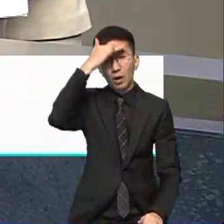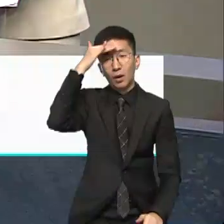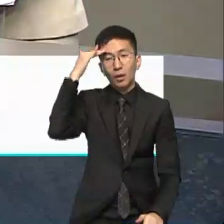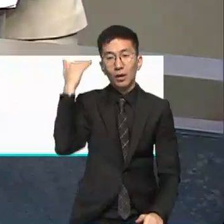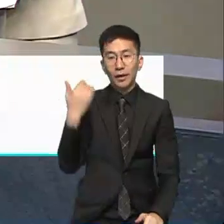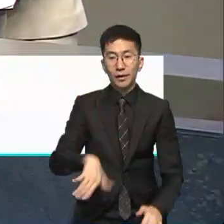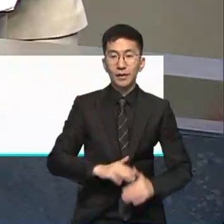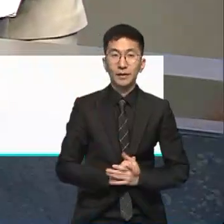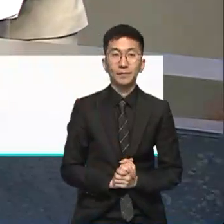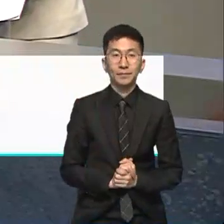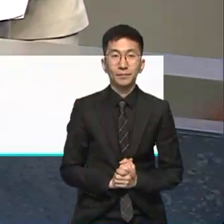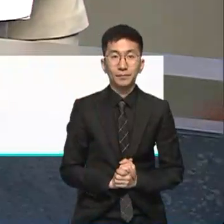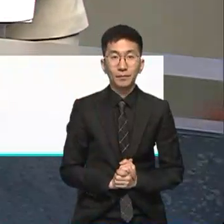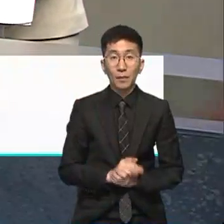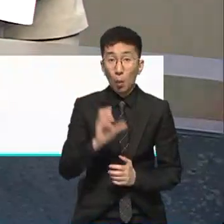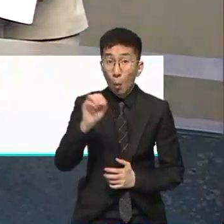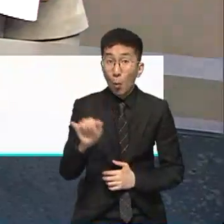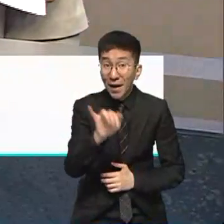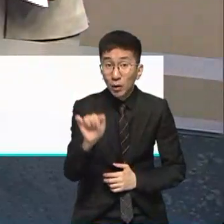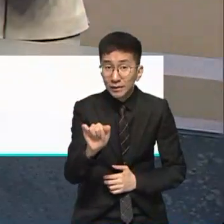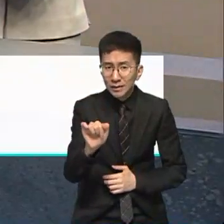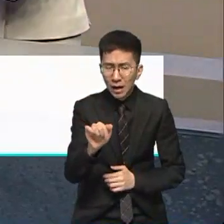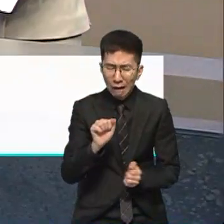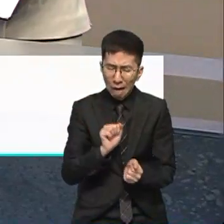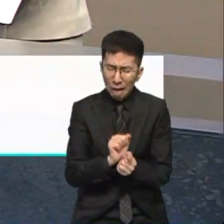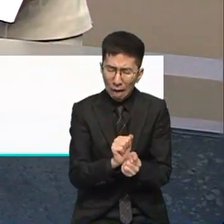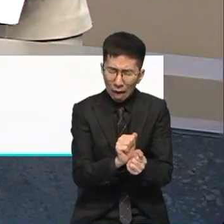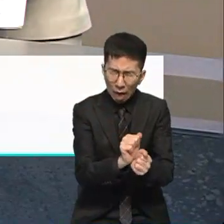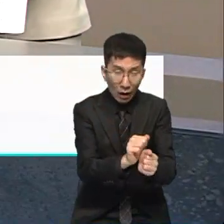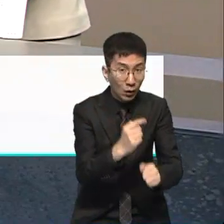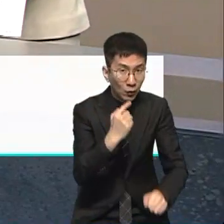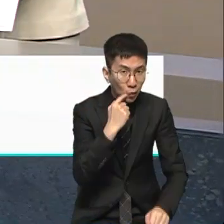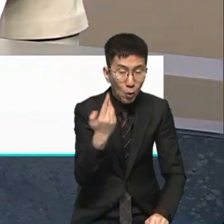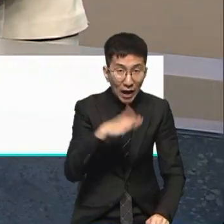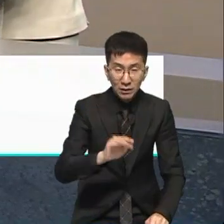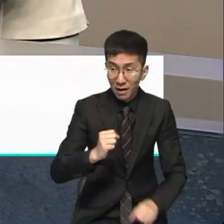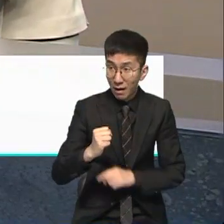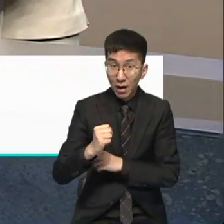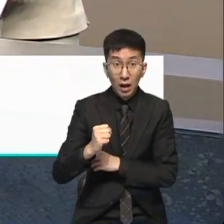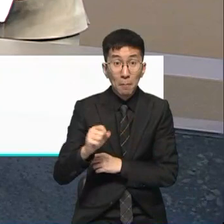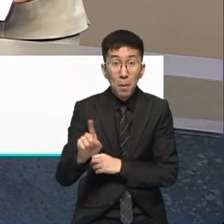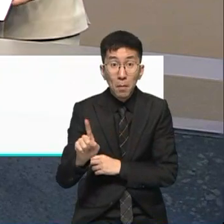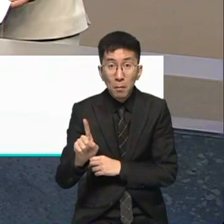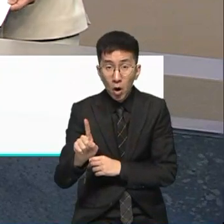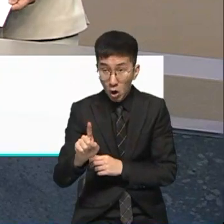있습니다. 오미크론 변이가 전파력은 세지만 증세가 나빠질 확률은 확실히 낮다는 게 방역당국의 설명입니다.